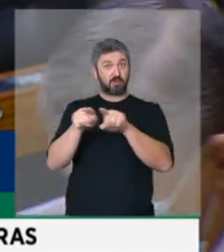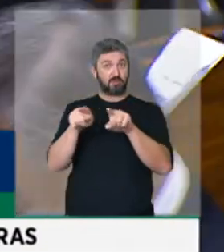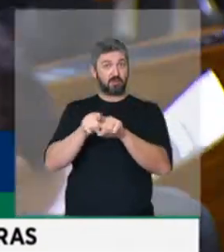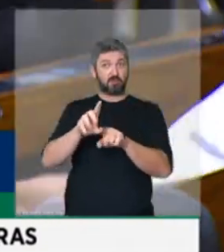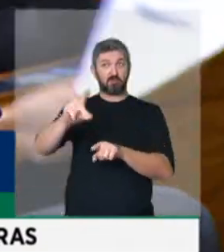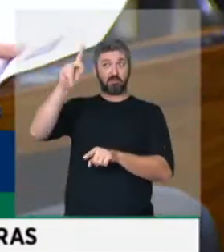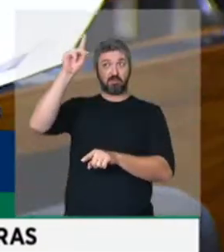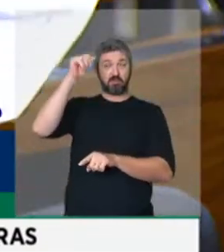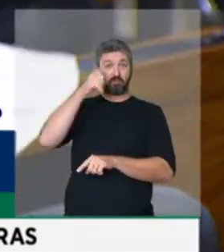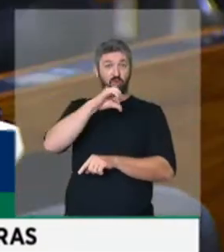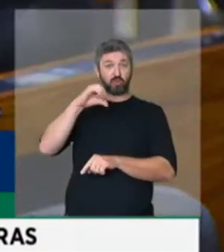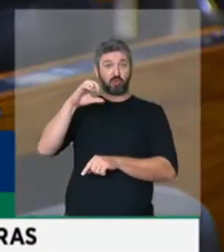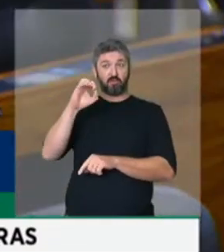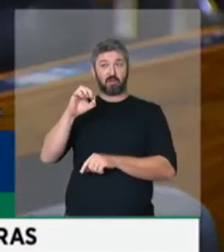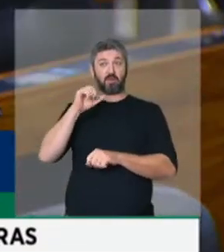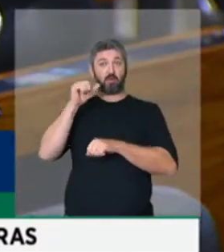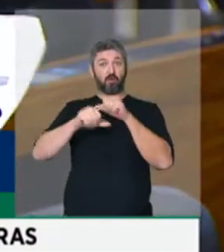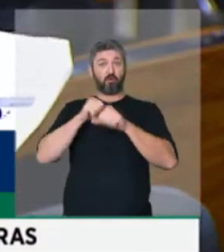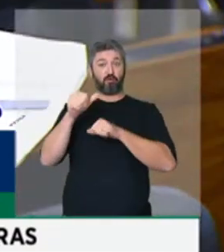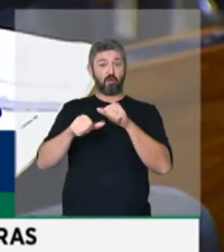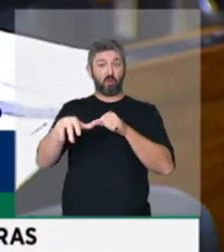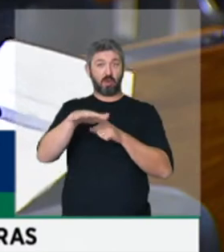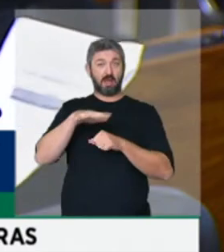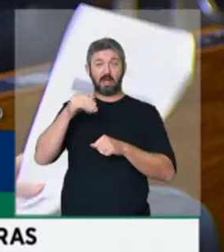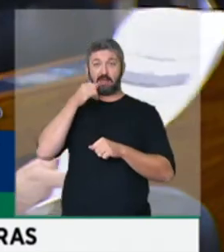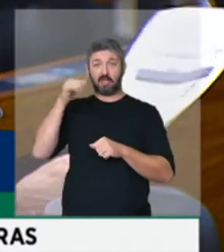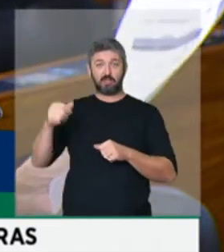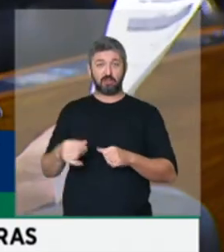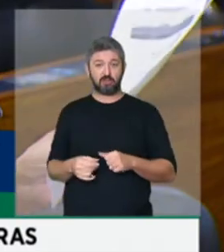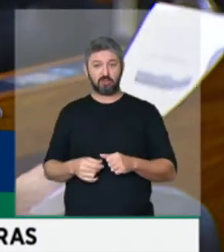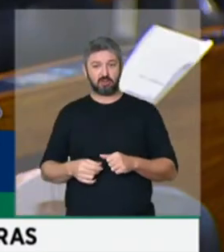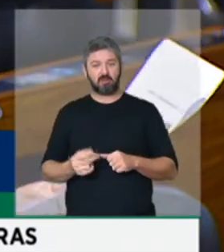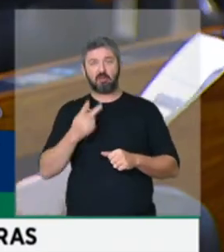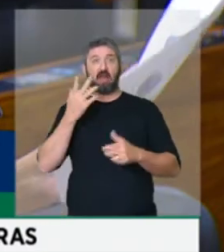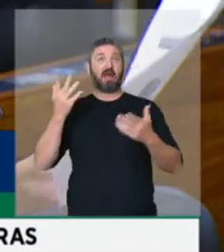DE INVESTIMENTO. A ELETROBRAS TEM 15 BILHÕES DE EM CAIXA, 15 BILHÕES EM CAIXA. ALIÁS